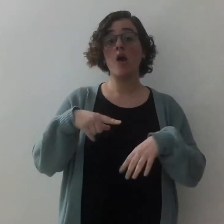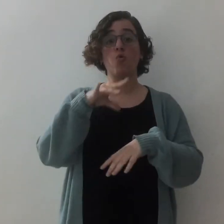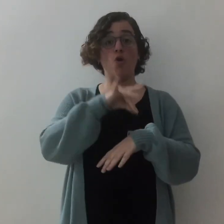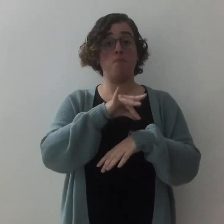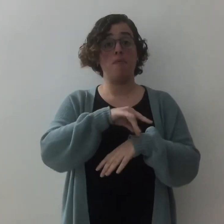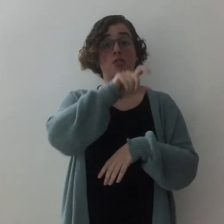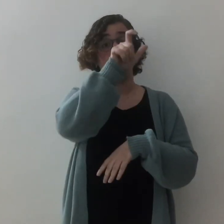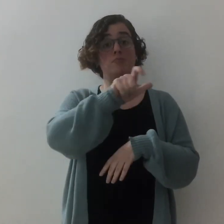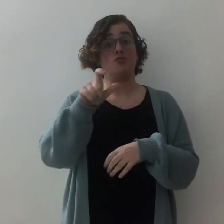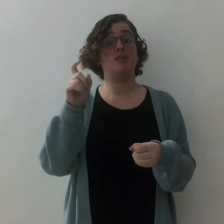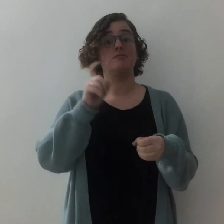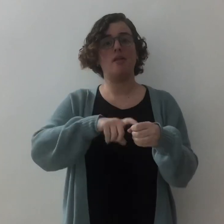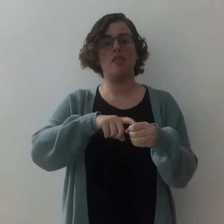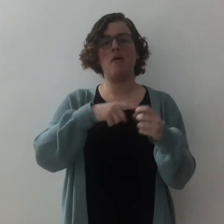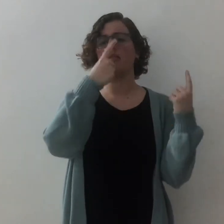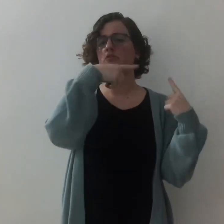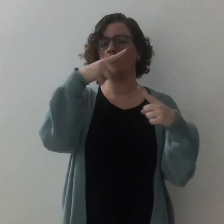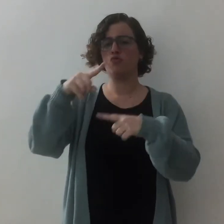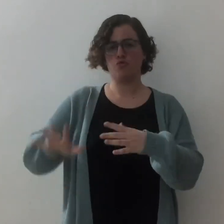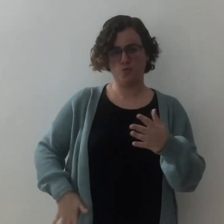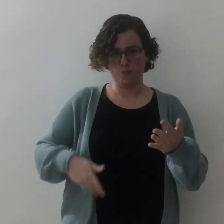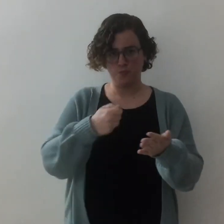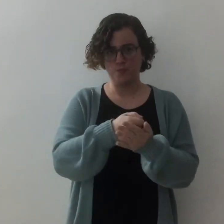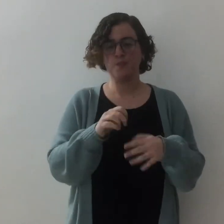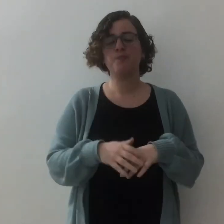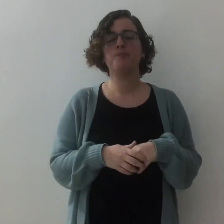Respecto al seguro médico, cada participante tendrá que hacerse cargo.